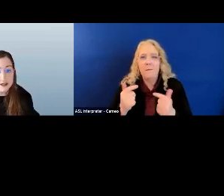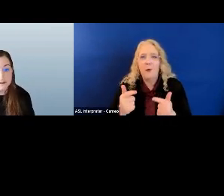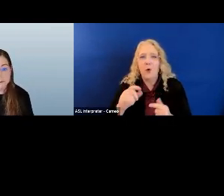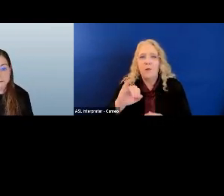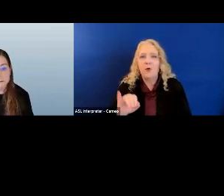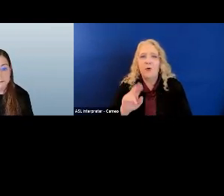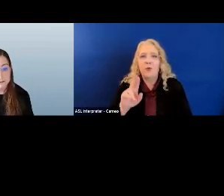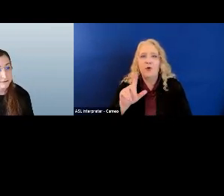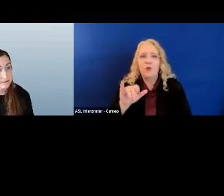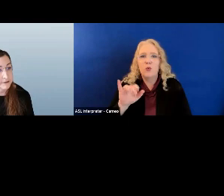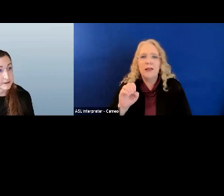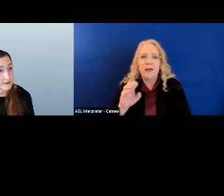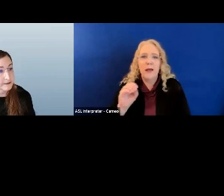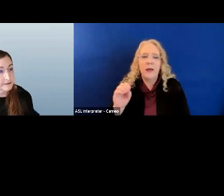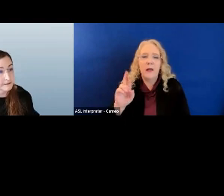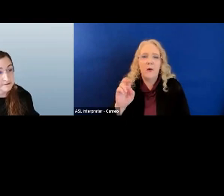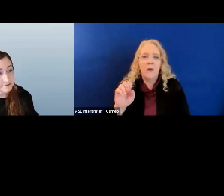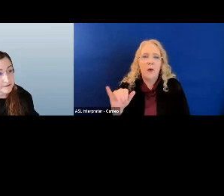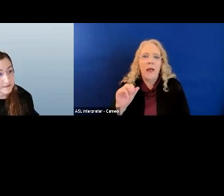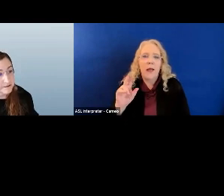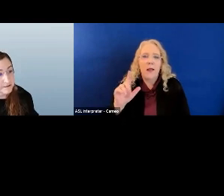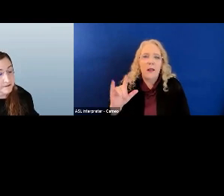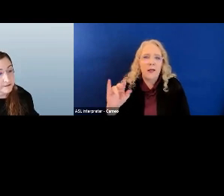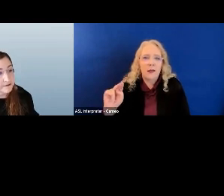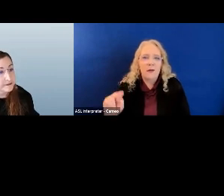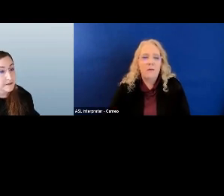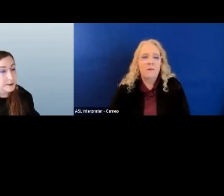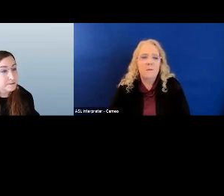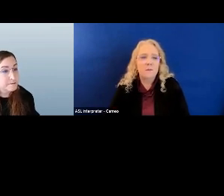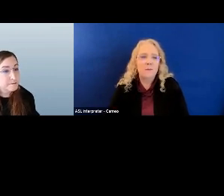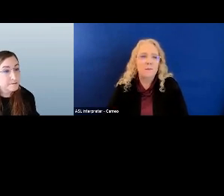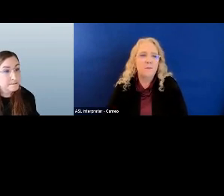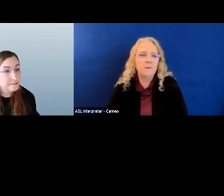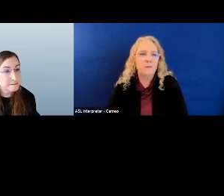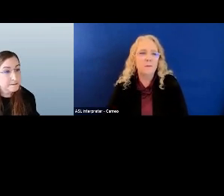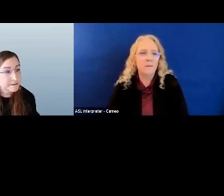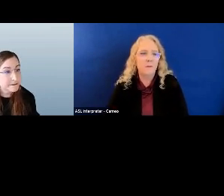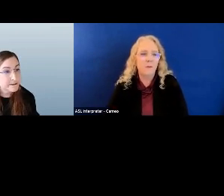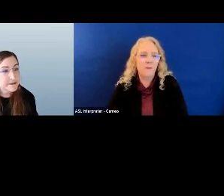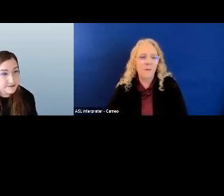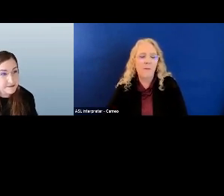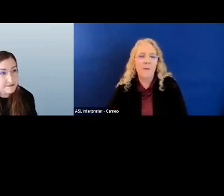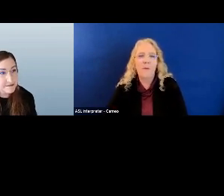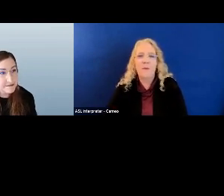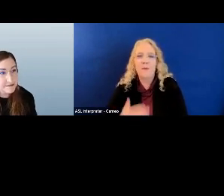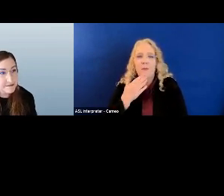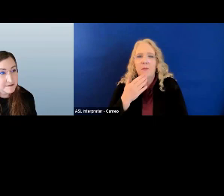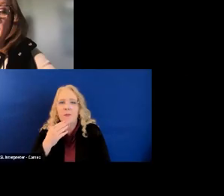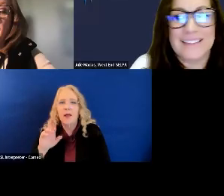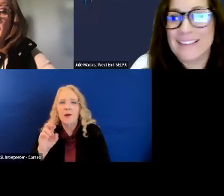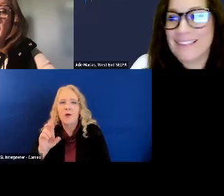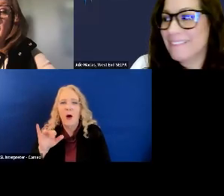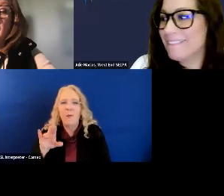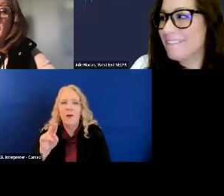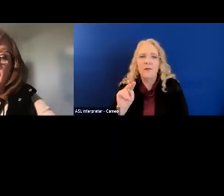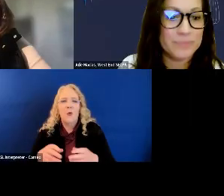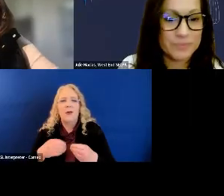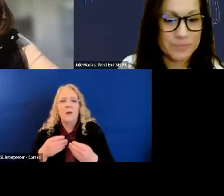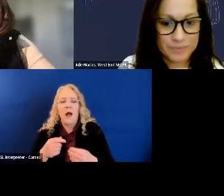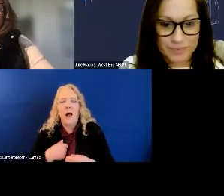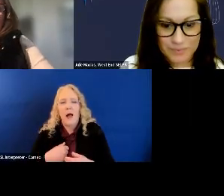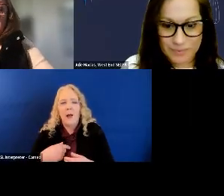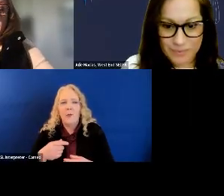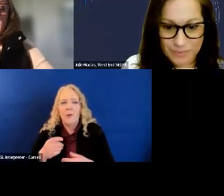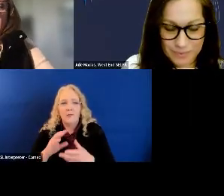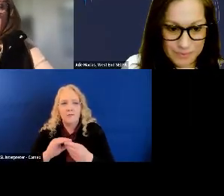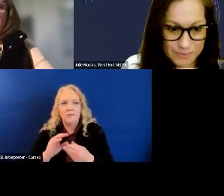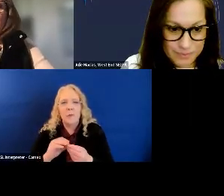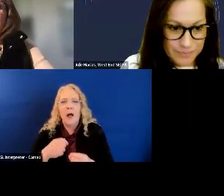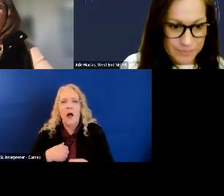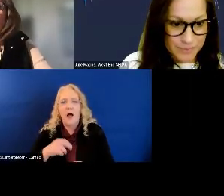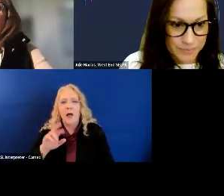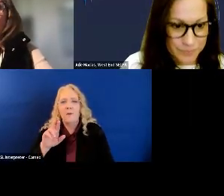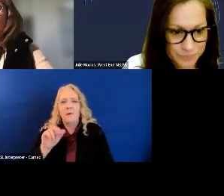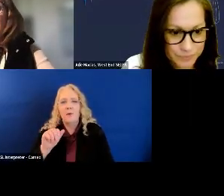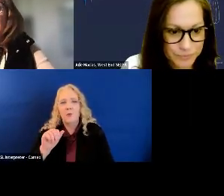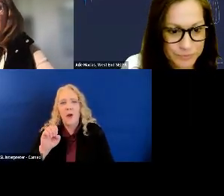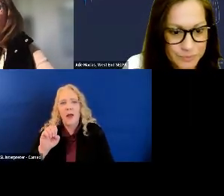Rayleen, gracias Robin, soy Rayleen Nelson y soy la directora del SELPA del South Orange County